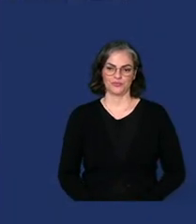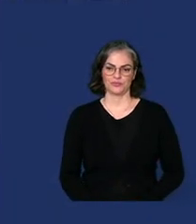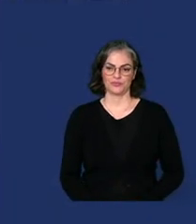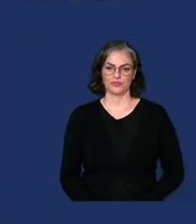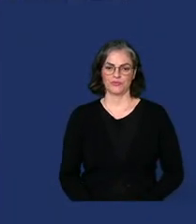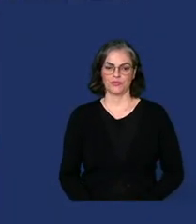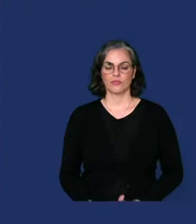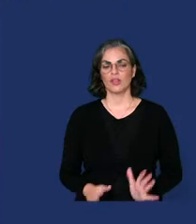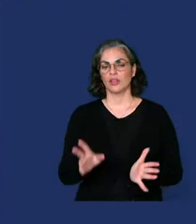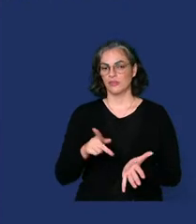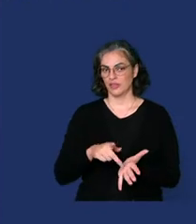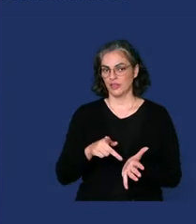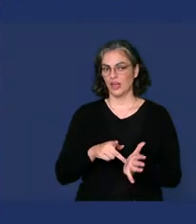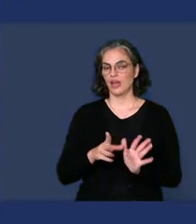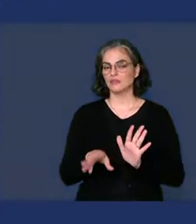CONSIDERAR MENOR PORQUE VAI PARA A SEGURANÇA PÚBLICA E